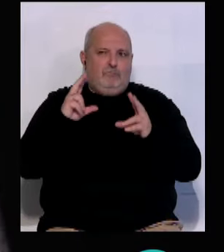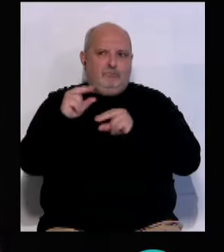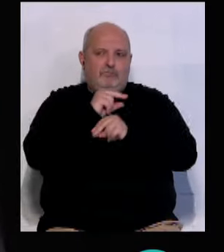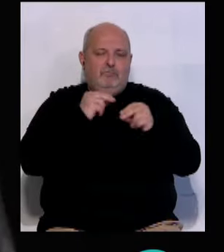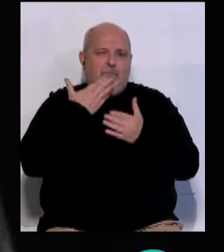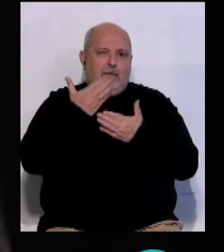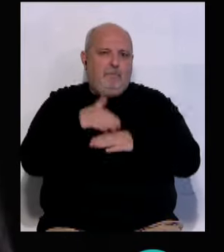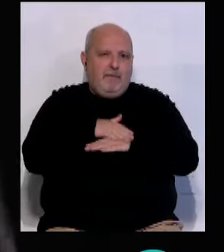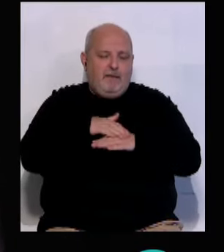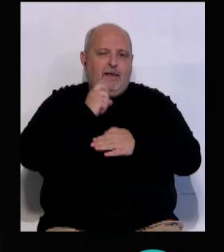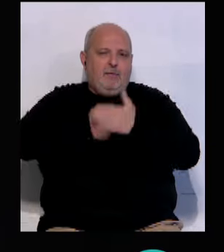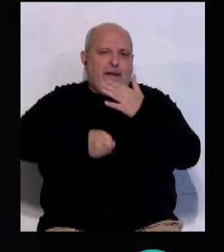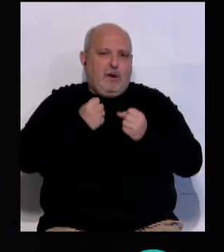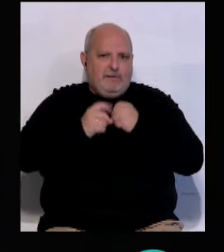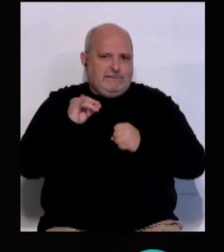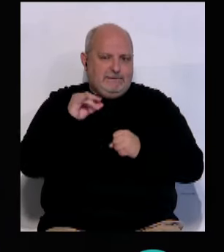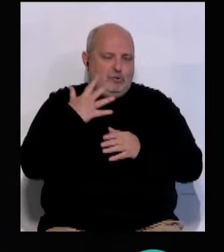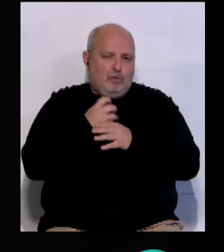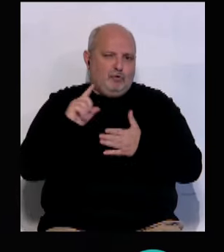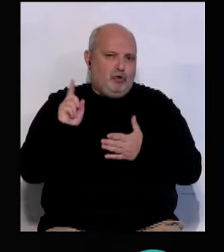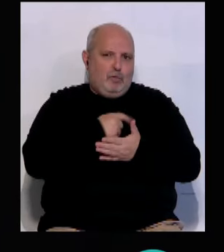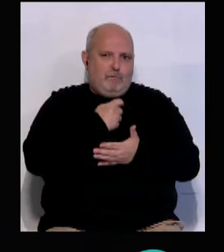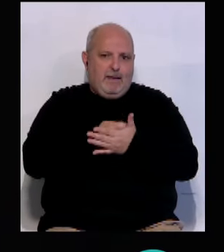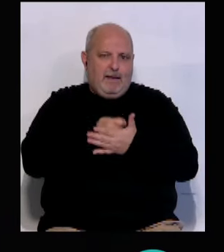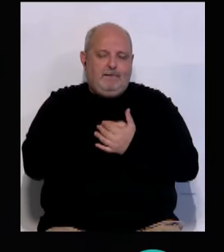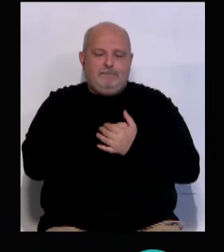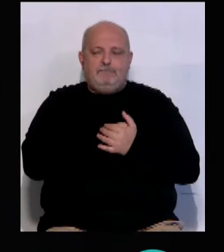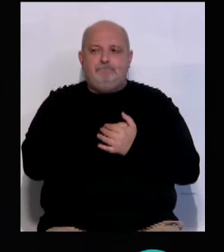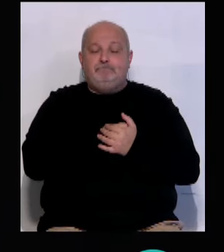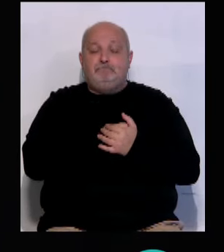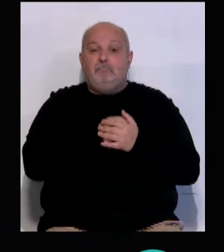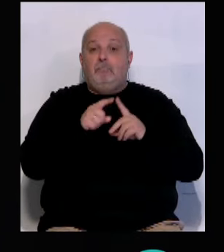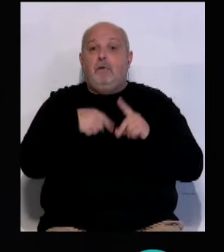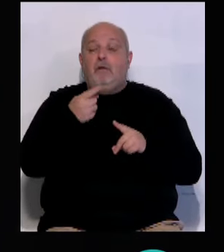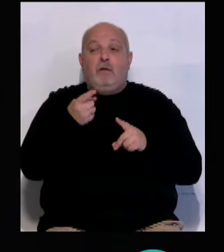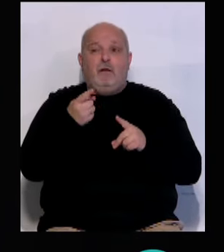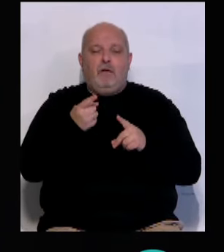perdón multa económica y demás y bueno y y ahí salió diciendo que no íbamos a jugar Ninguno de